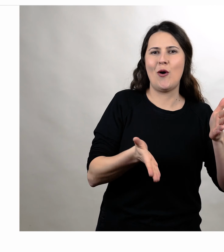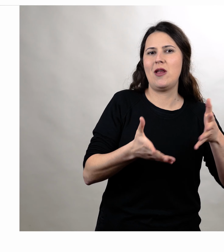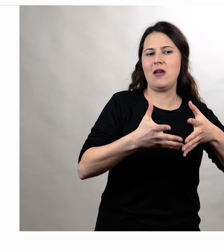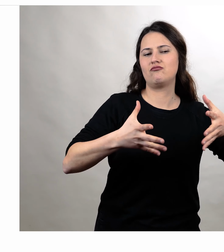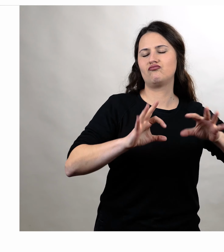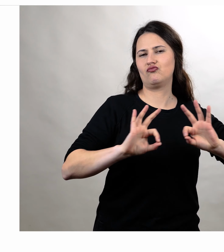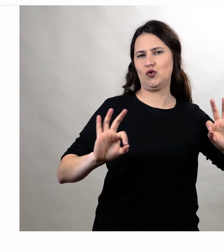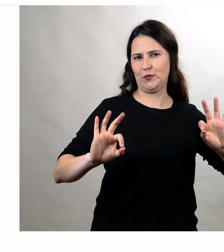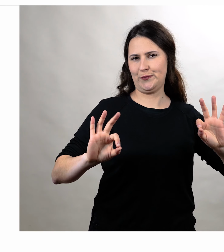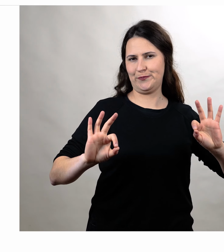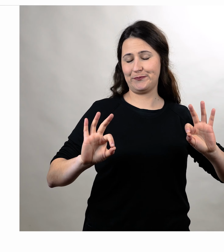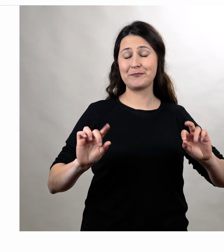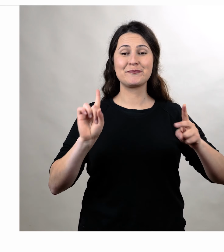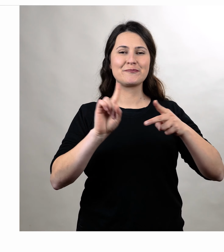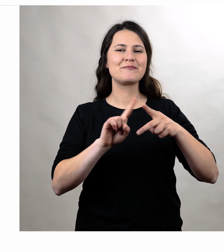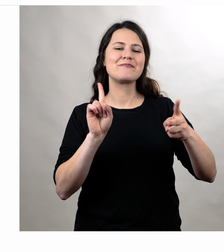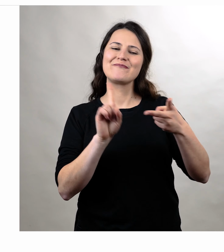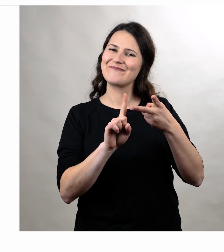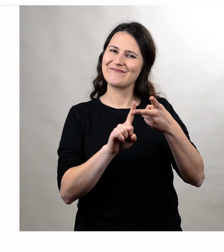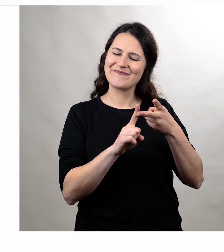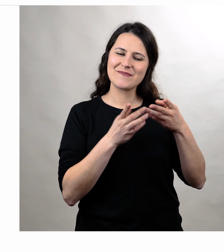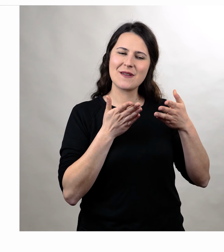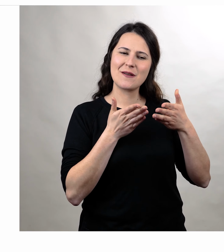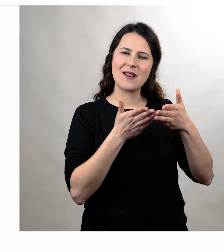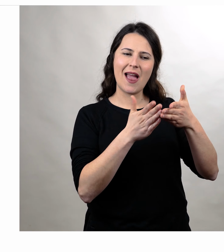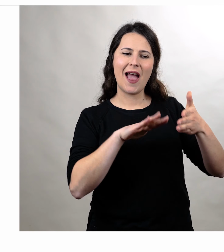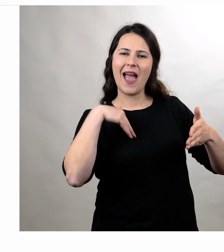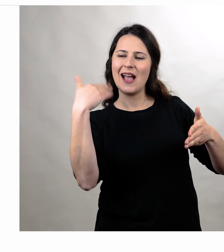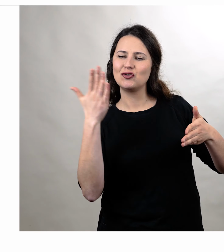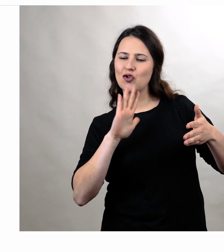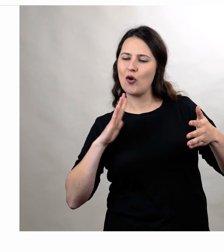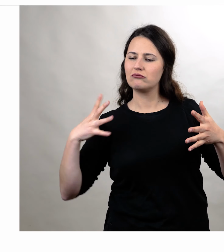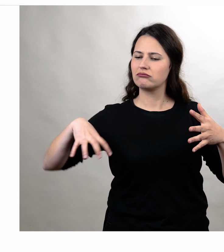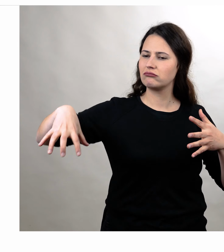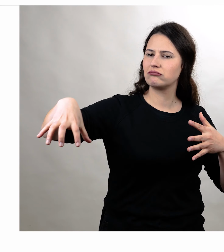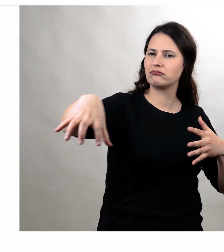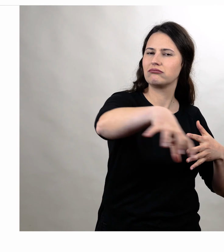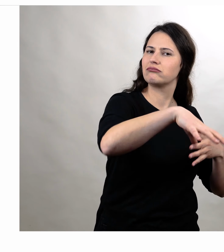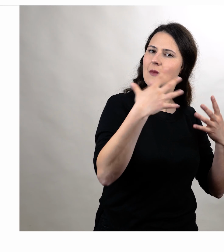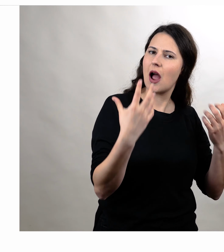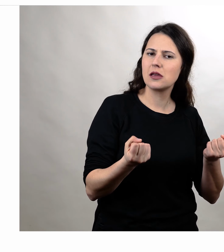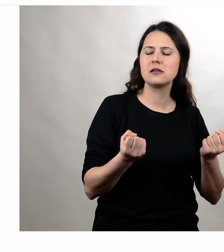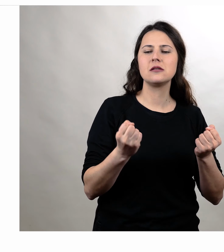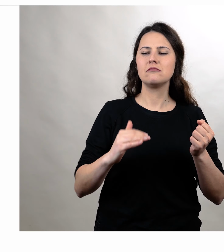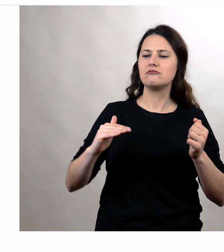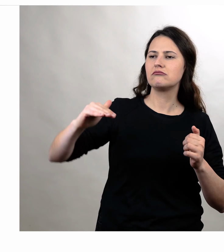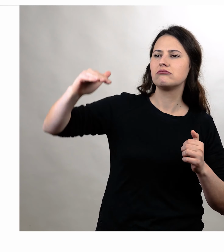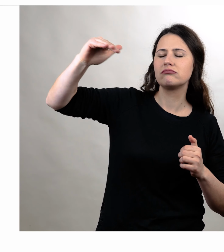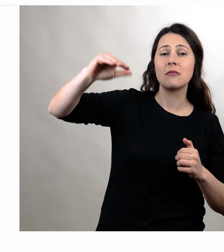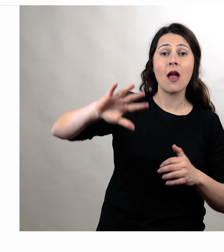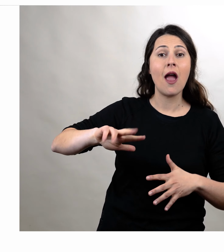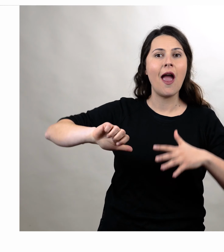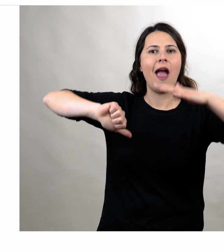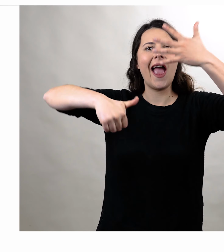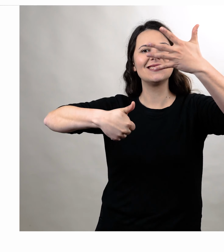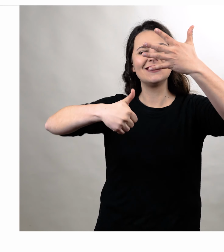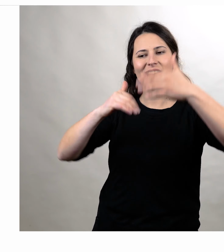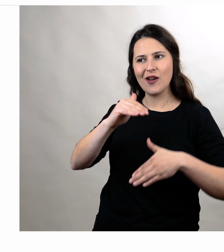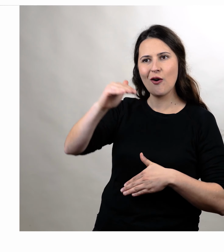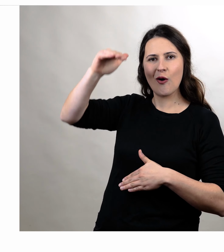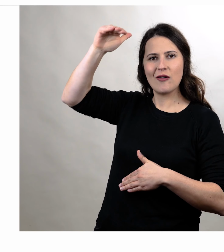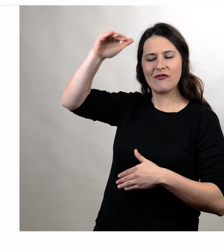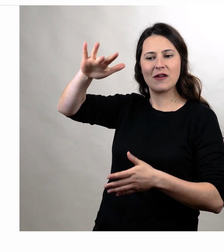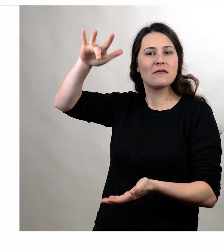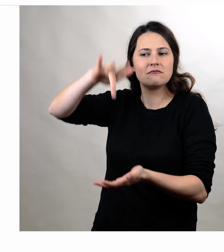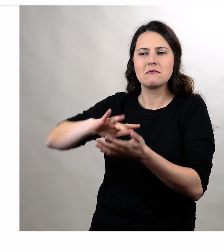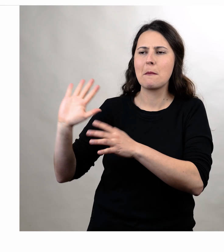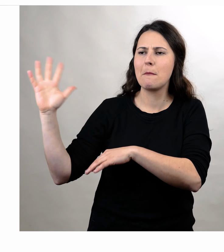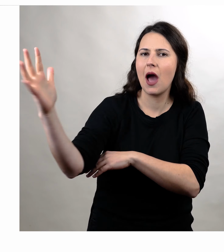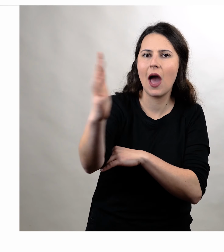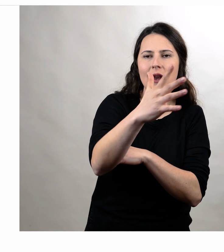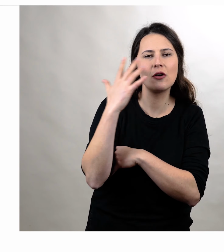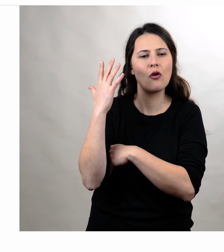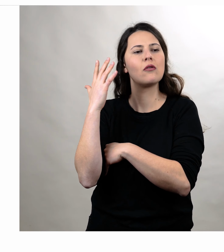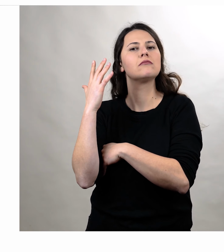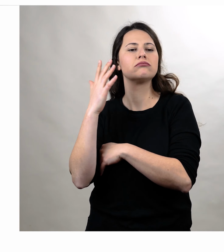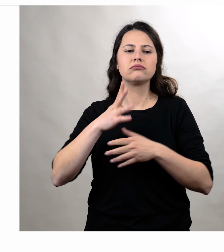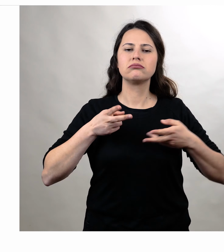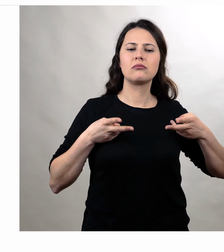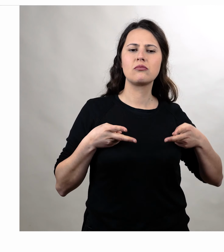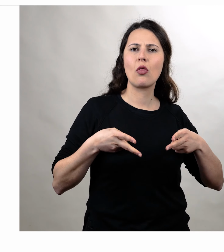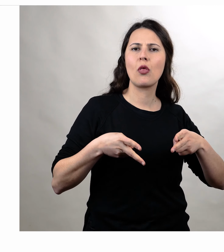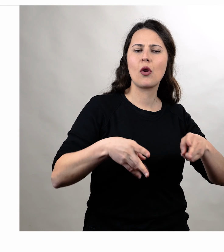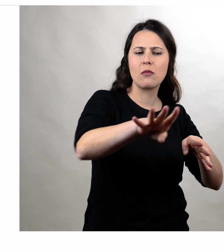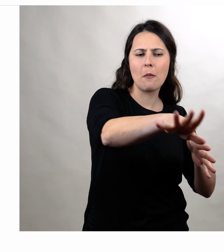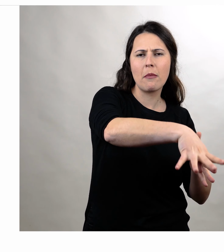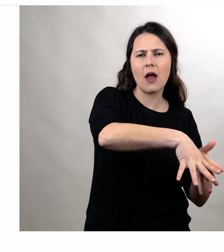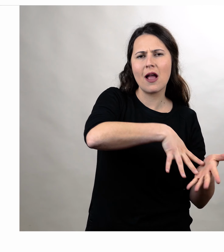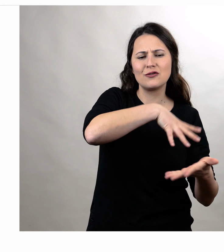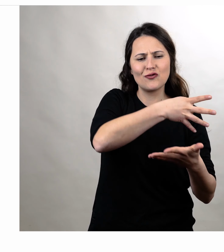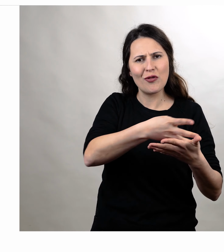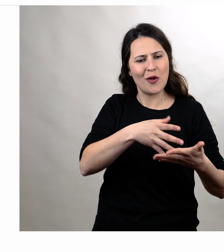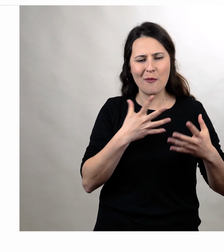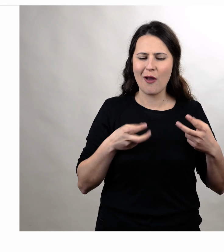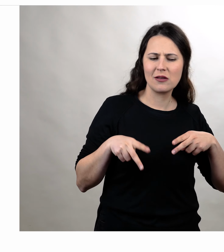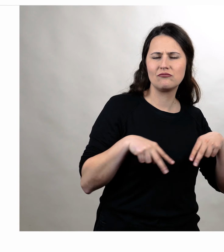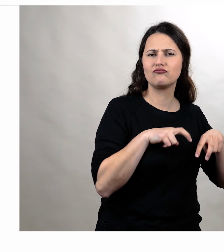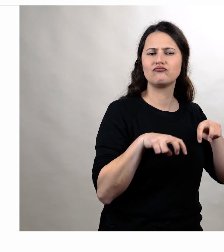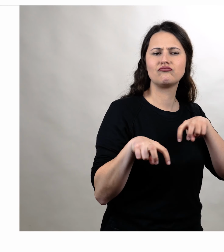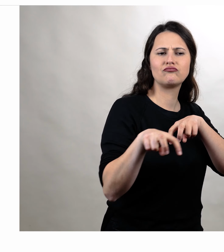Τα πλοία επίσης διαθέτουν στους εξωτερικούς τους χώρους εξαώροφο «Κεντρικό Πάρκο» και «Πεζόδρομο» που εκτείνονται έως τη μέση του πλοίου.